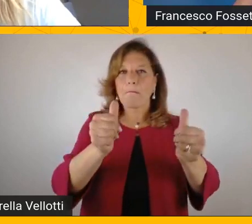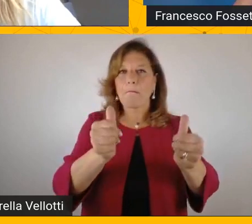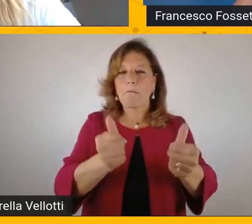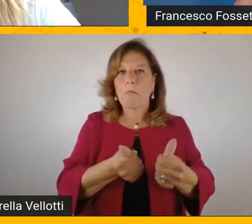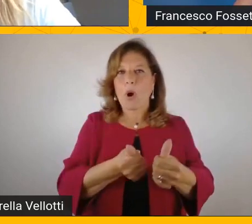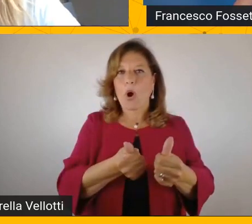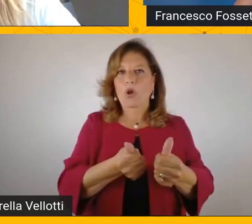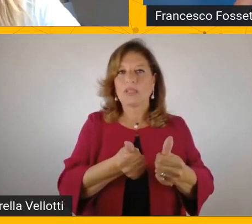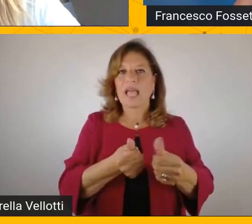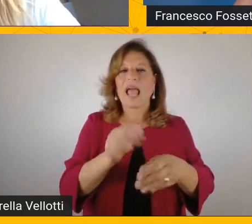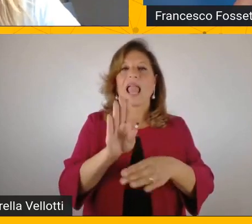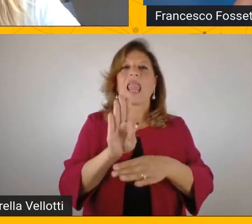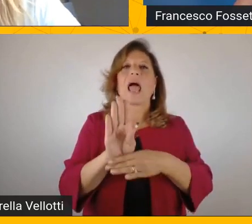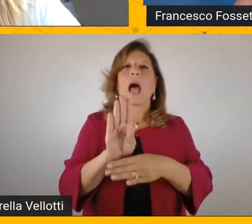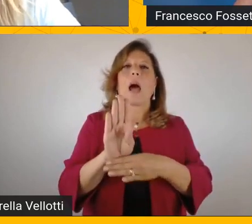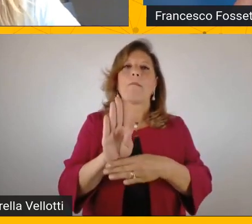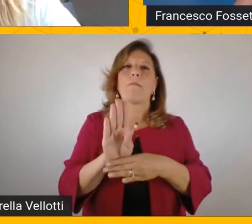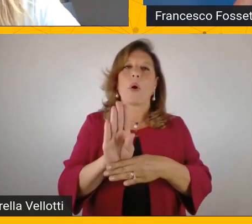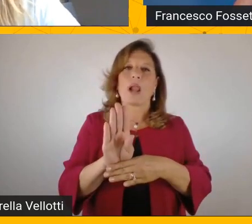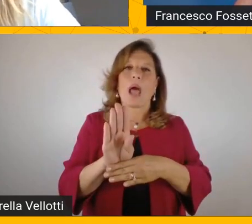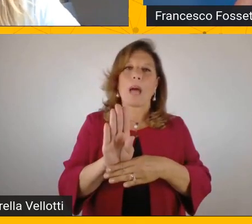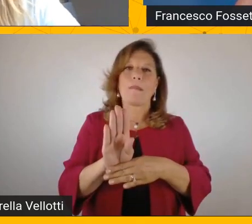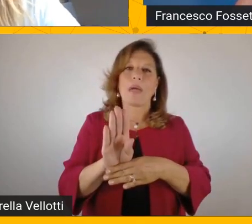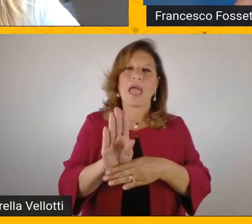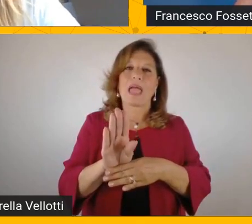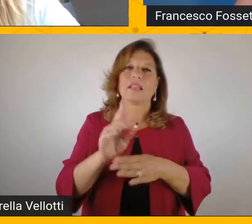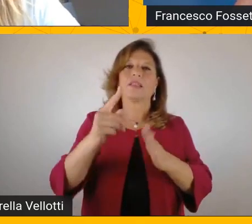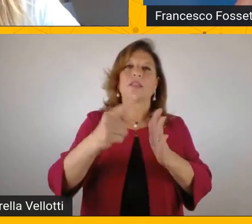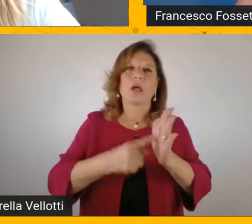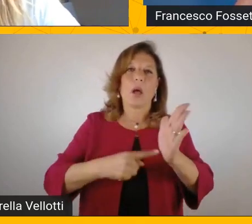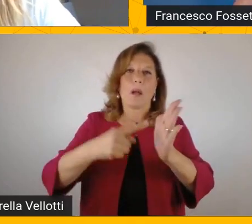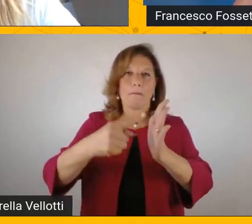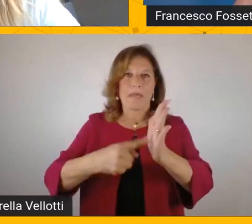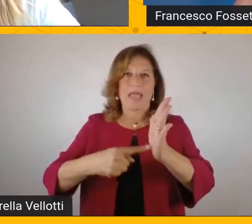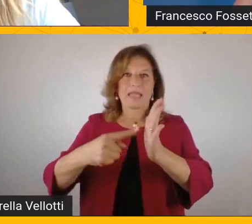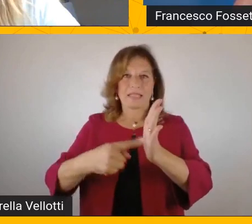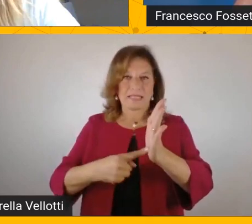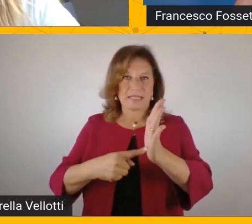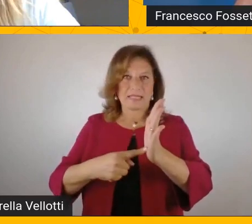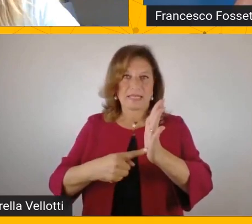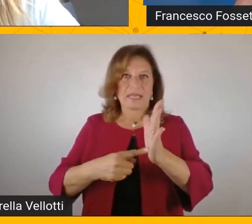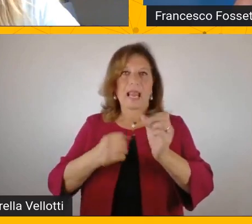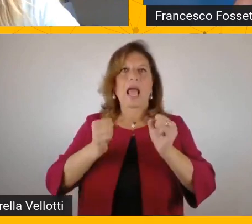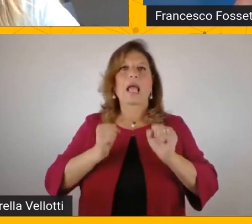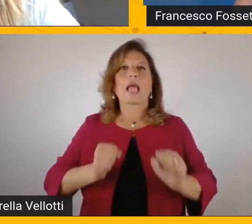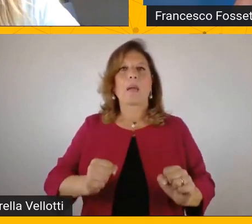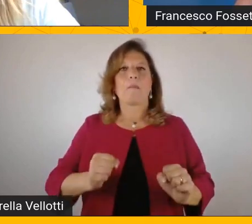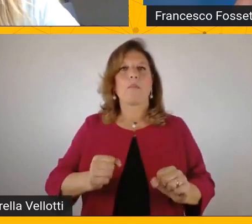modelli di eh abbonamento e sottoscrizione mensile che